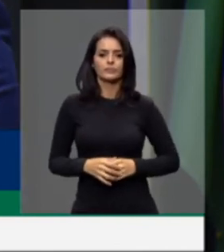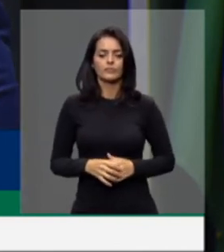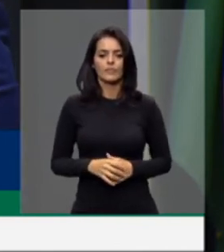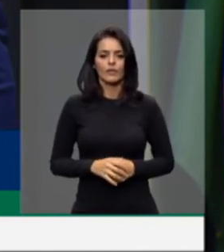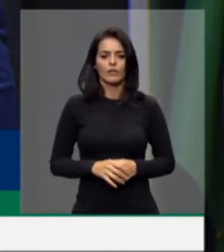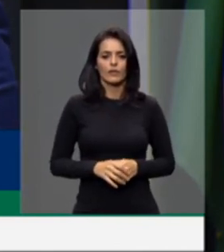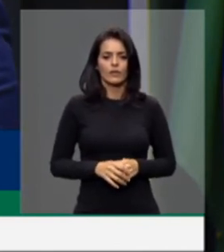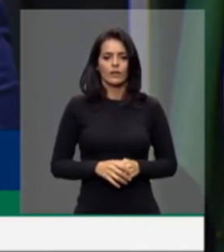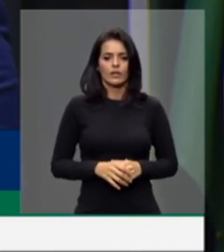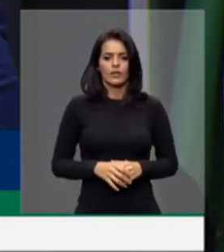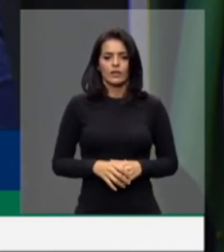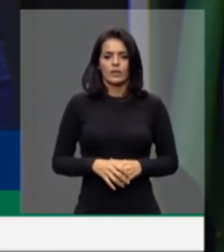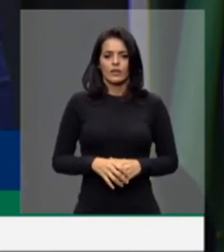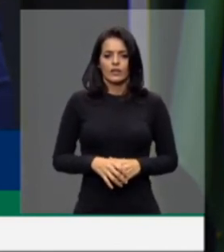COMPLEMENTARES AOS PROPOSTOS